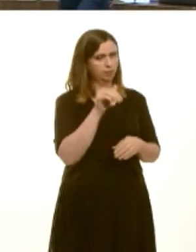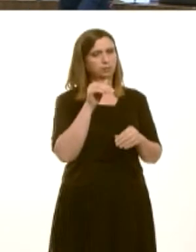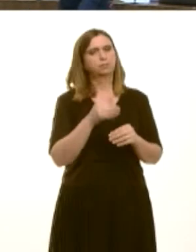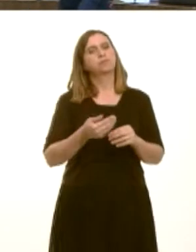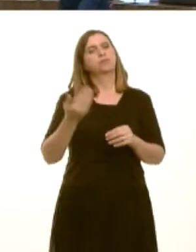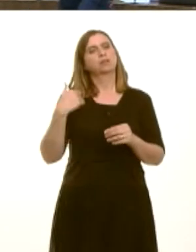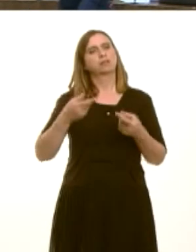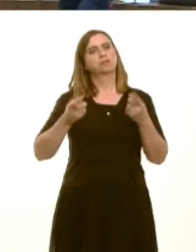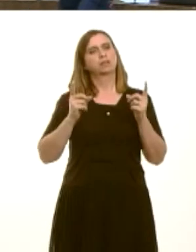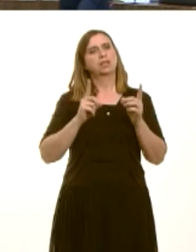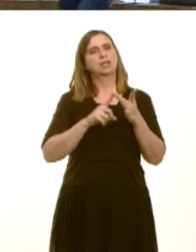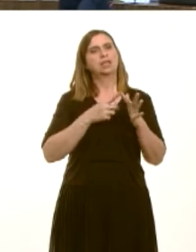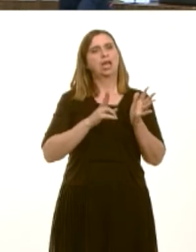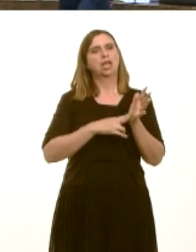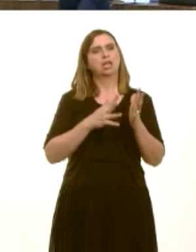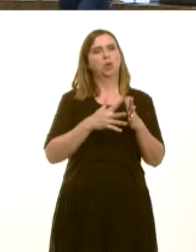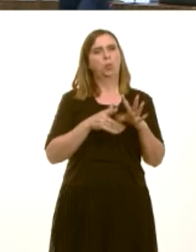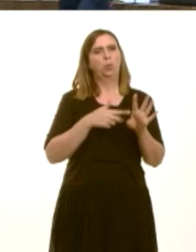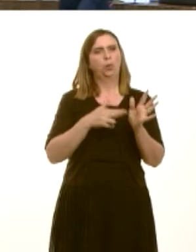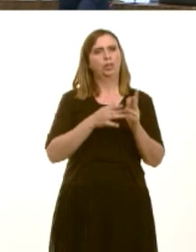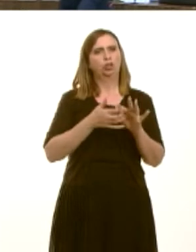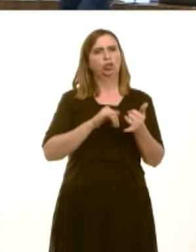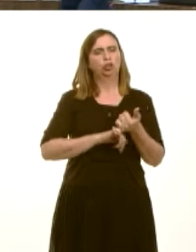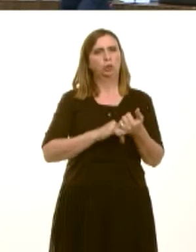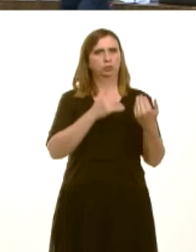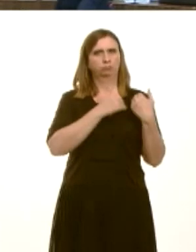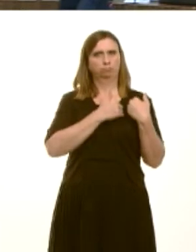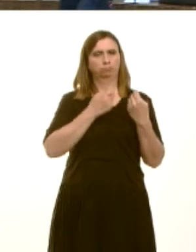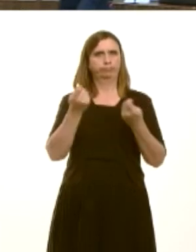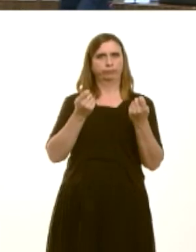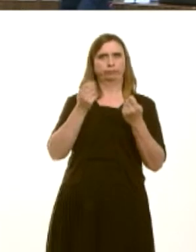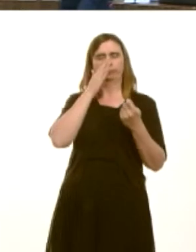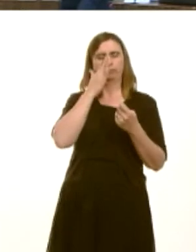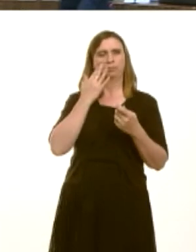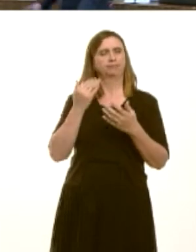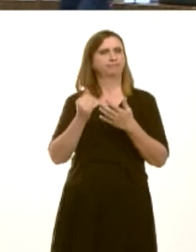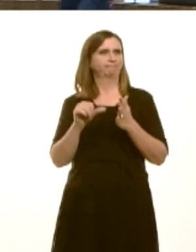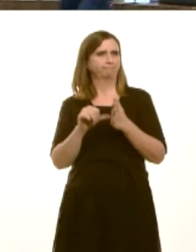bynnag, mae pethau wedi newid iír gorau. Ond, mae eín gwneud pwynt teg, sef, nid ywín